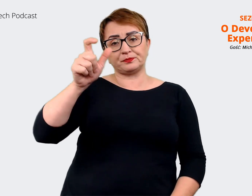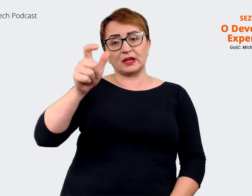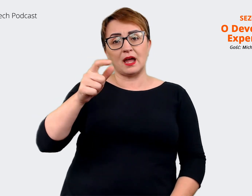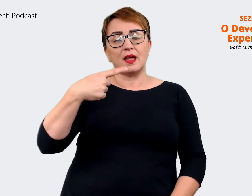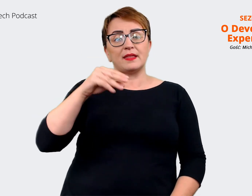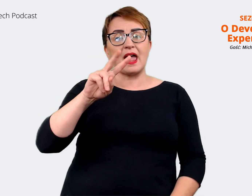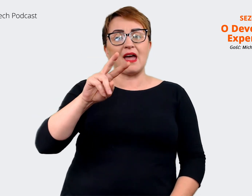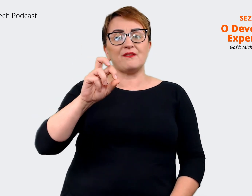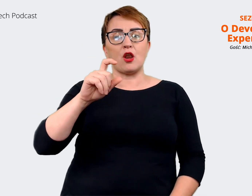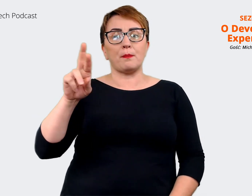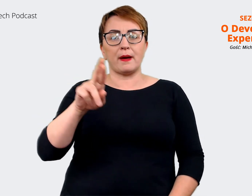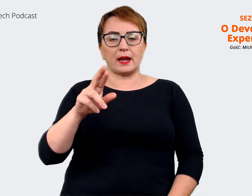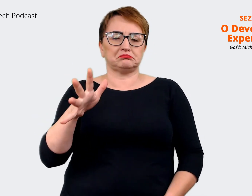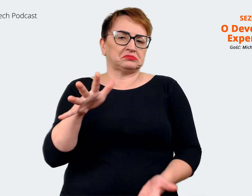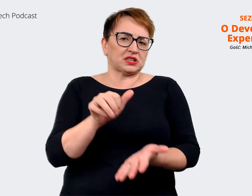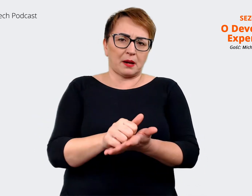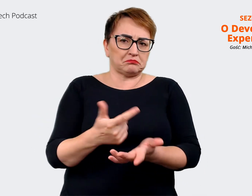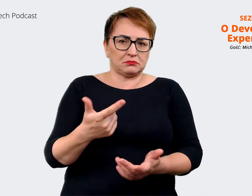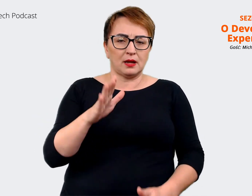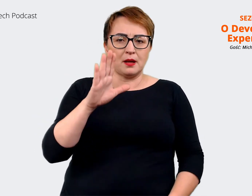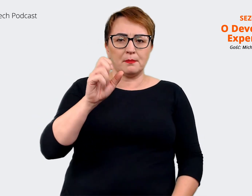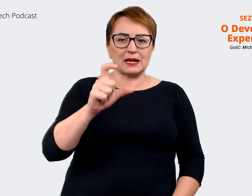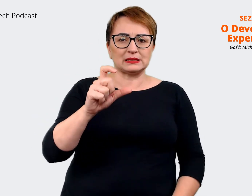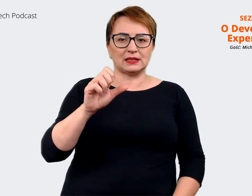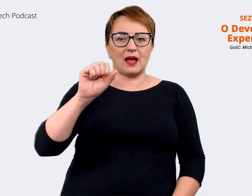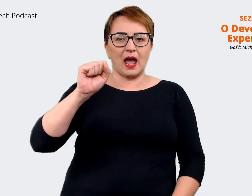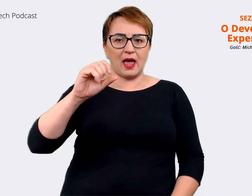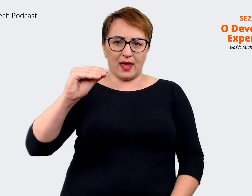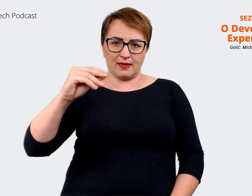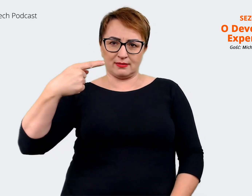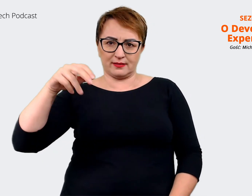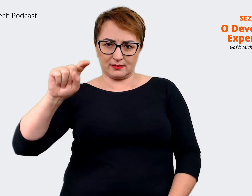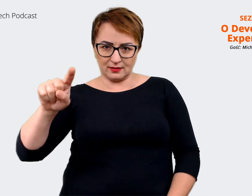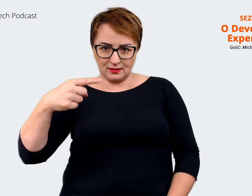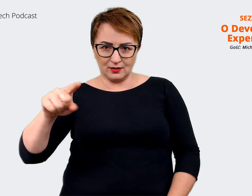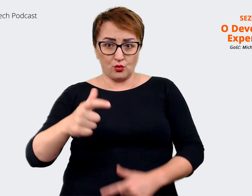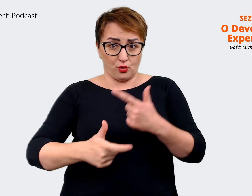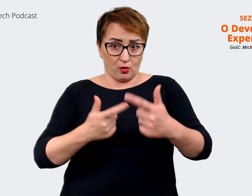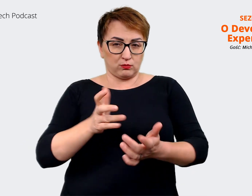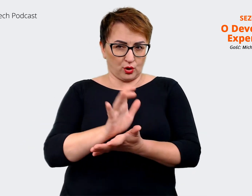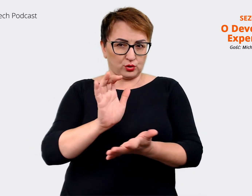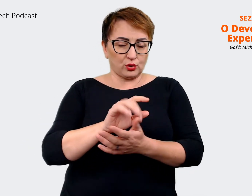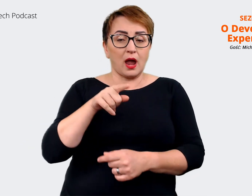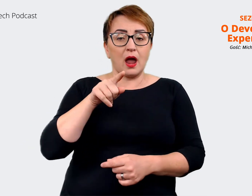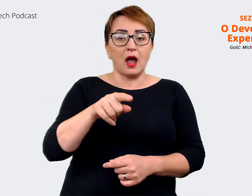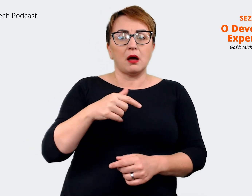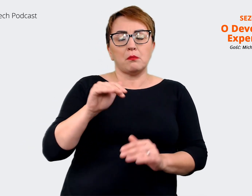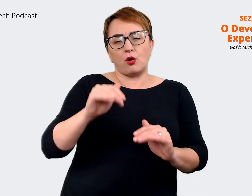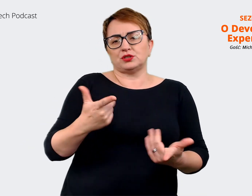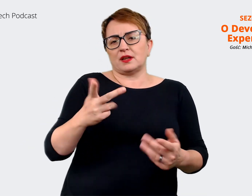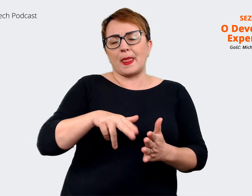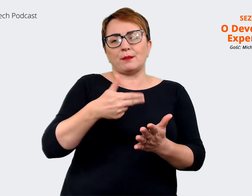robi na przykład... no zajmuje się backendem, produkcją backendu, to może albo spędzić dużo